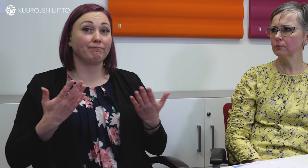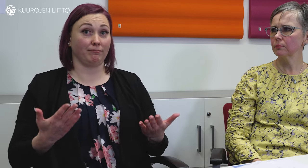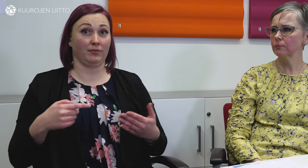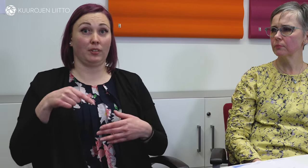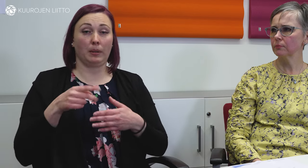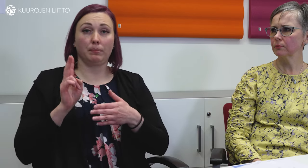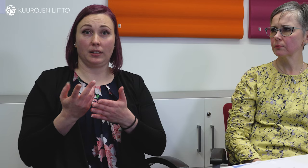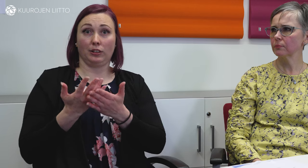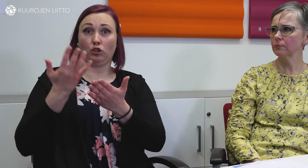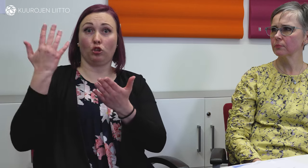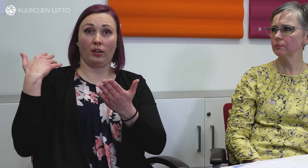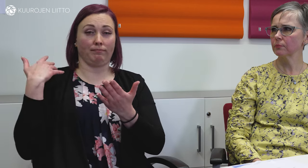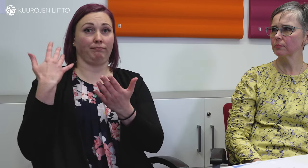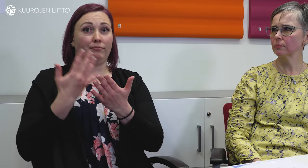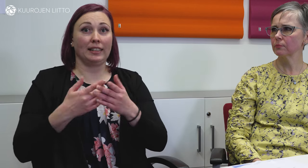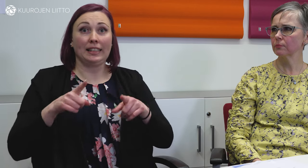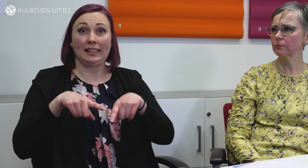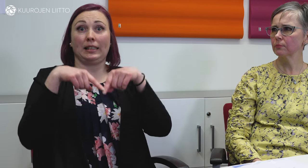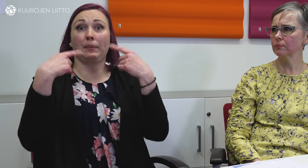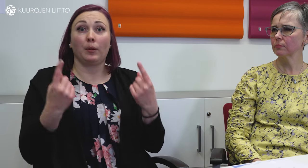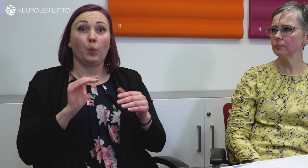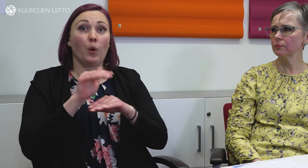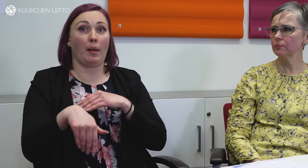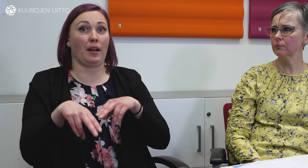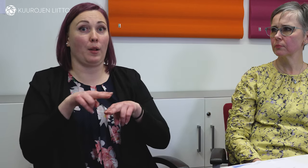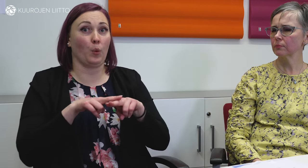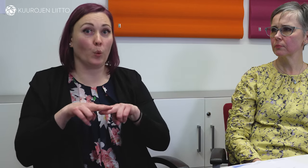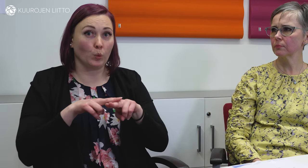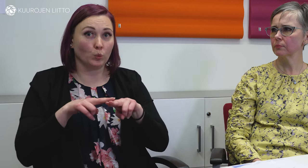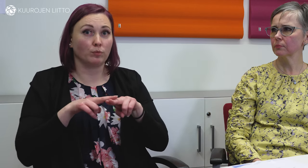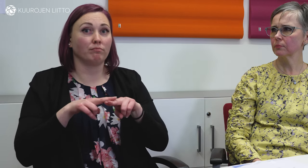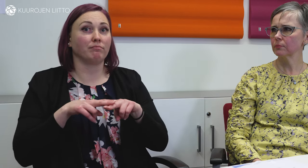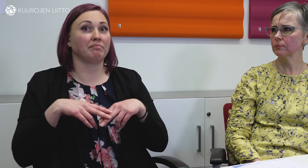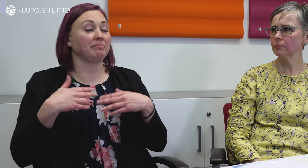Tällainen oli WFD:n historian ensimmäinen ylimääräinen yleiskokous.